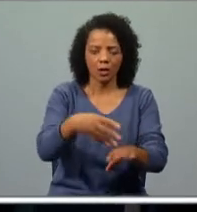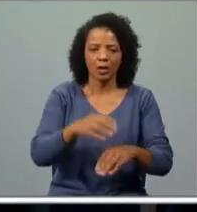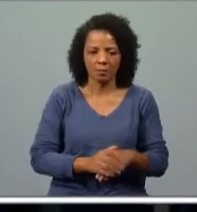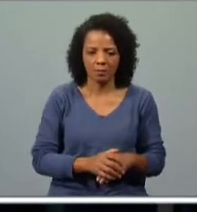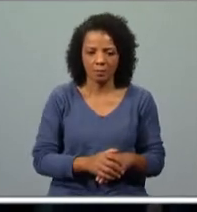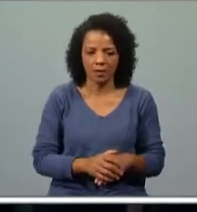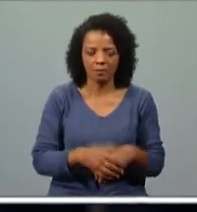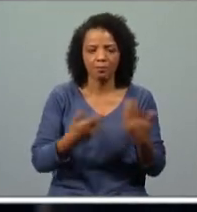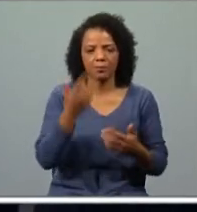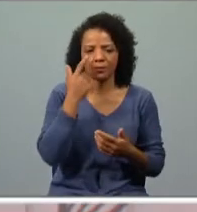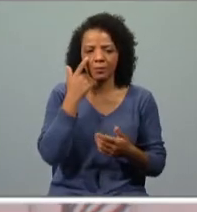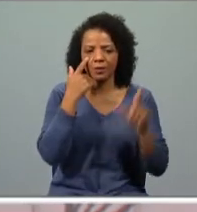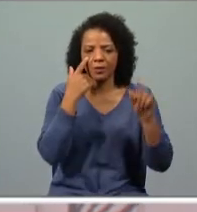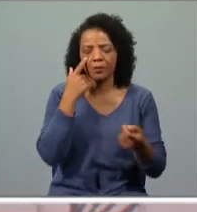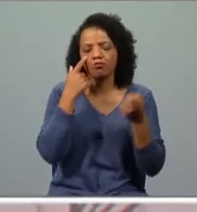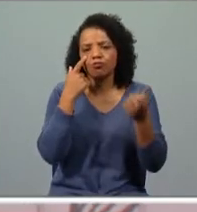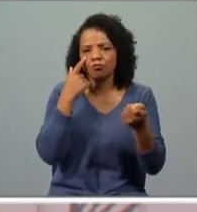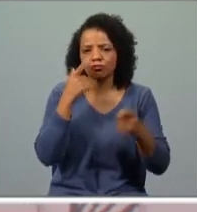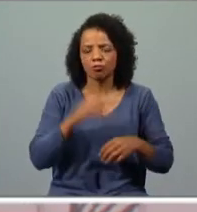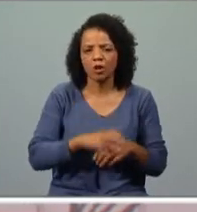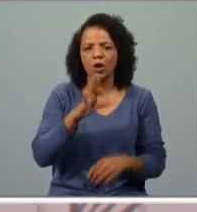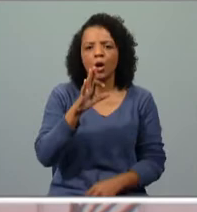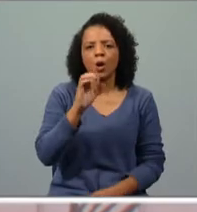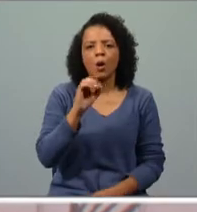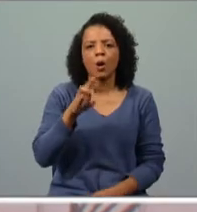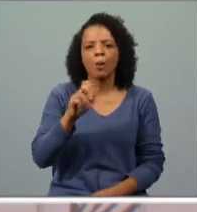quantos agora conhecer também um bocadinho quem é que foi ao mero e o que 現在有多少人也知道一點點誰去了，什麼